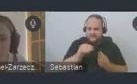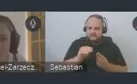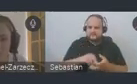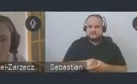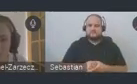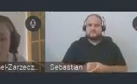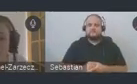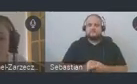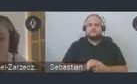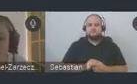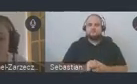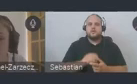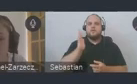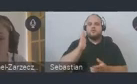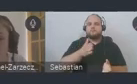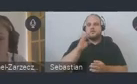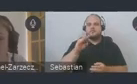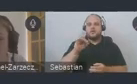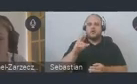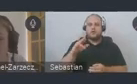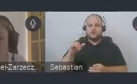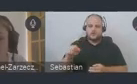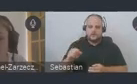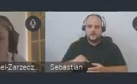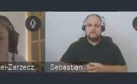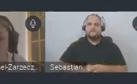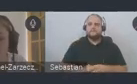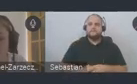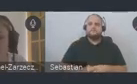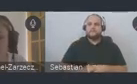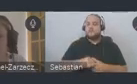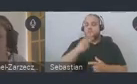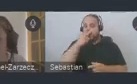Potem mamy teorię. Pokaż, jak najprościej wykonać zadanie.